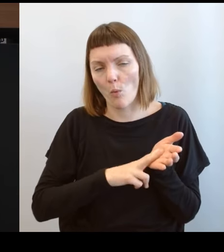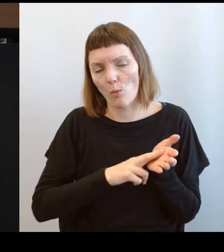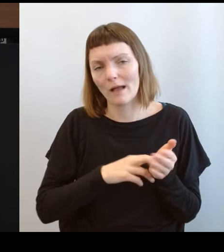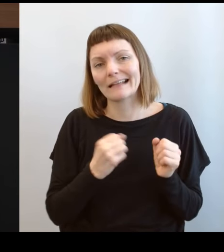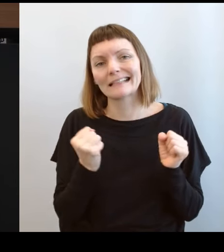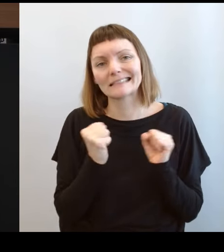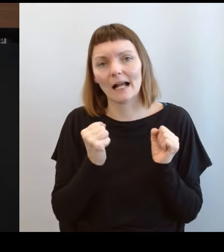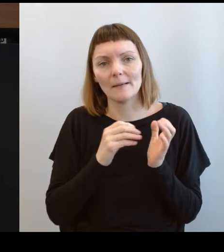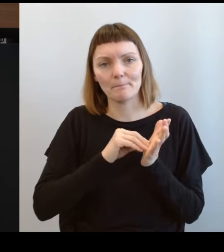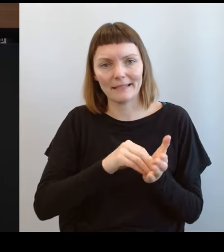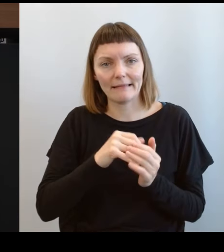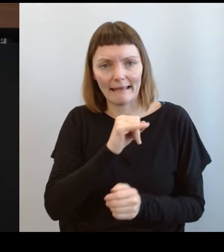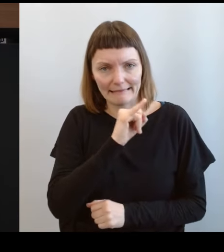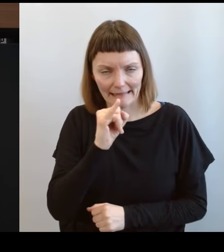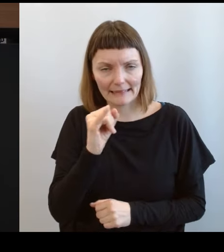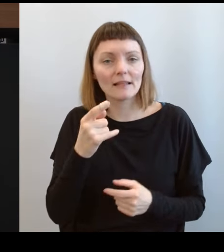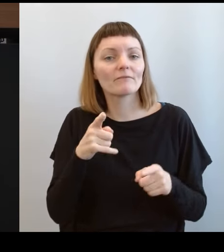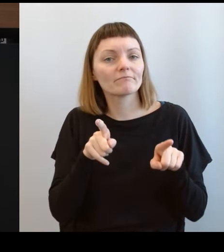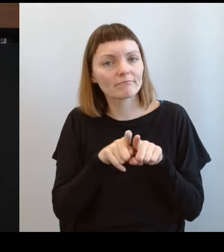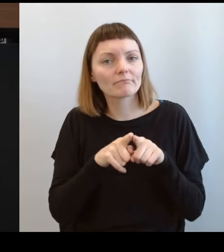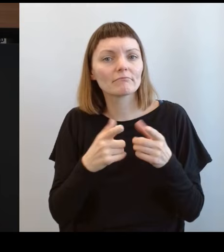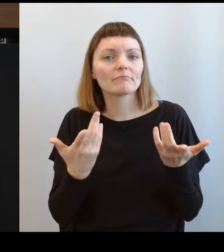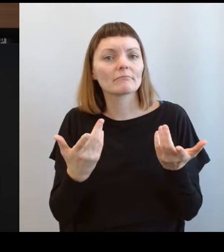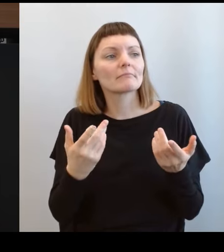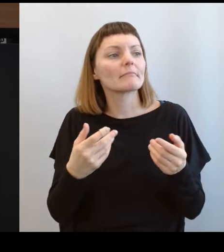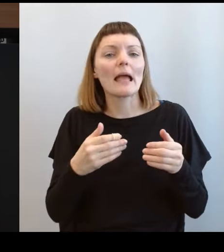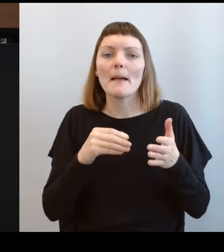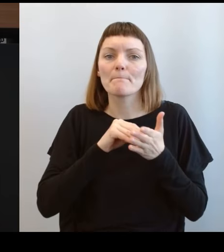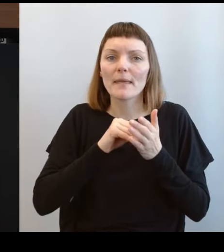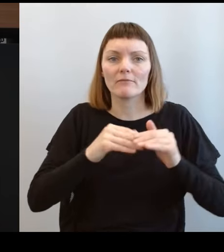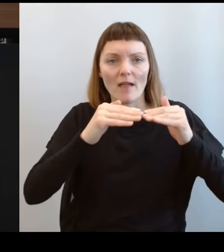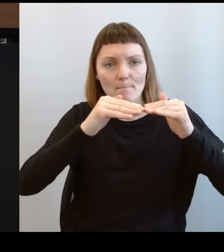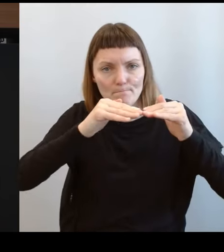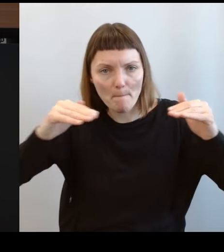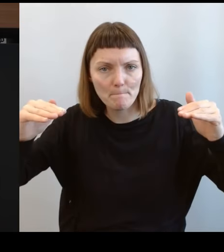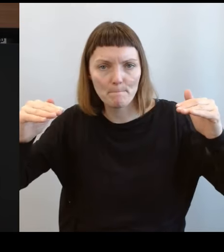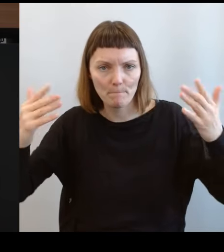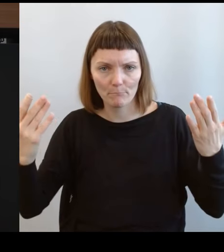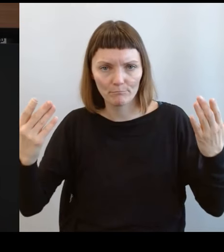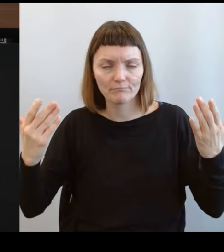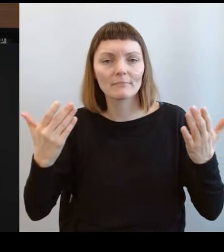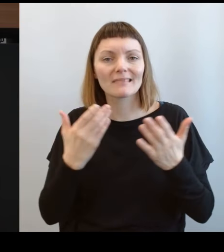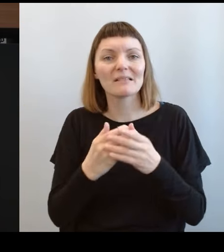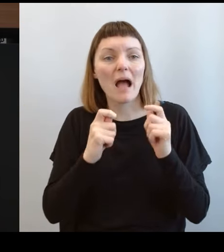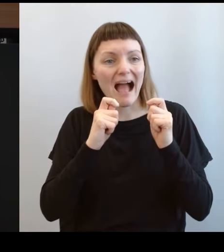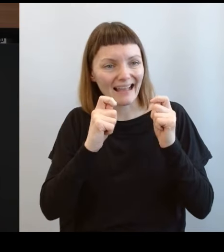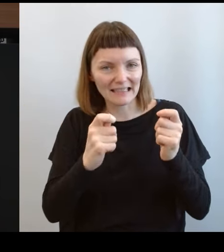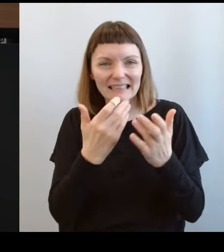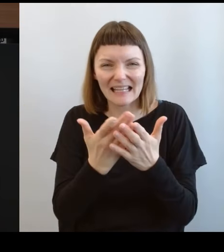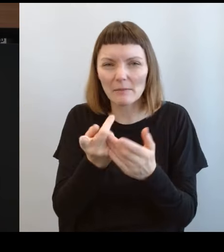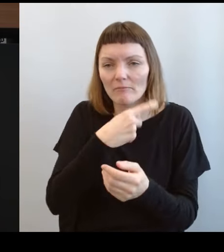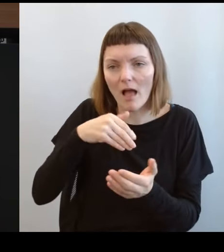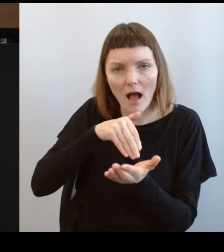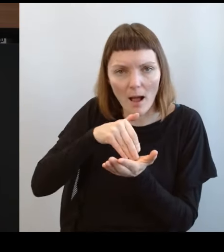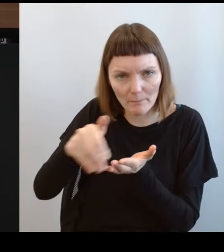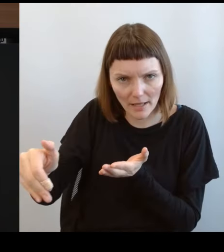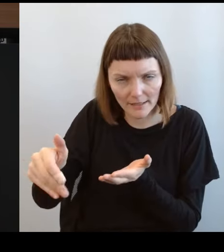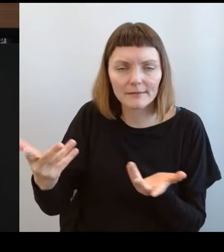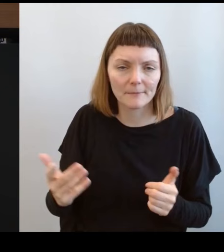Grund, warum wir dem Antrag der Opposition hier nicht zustimmen zustimmen. Es gibt auch einen zweiten Grund, denn es gab bereits eine ähnliche